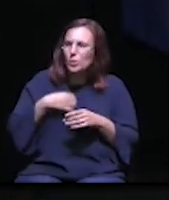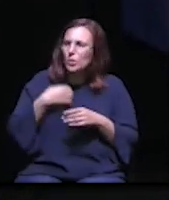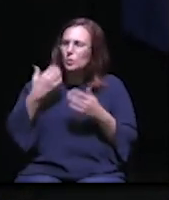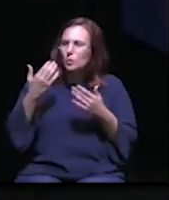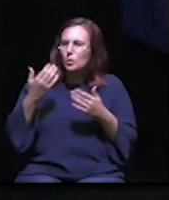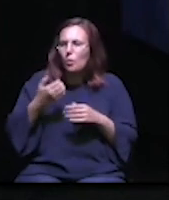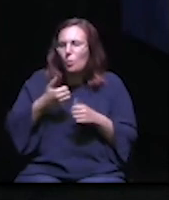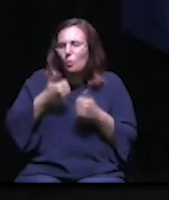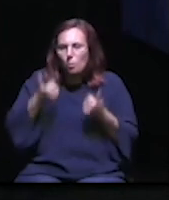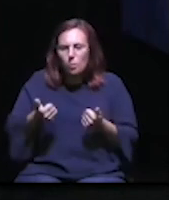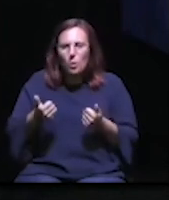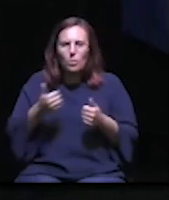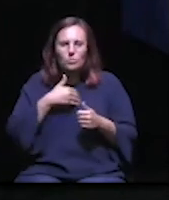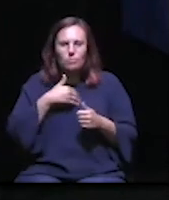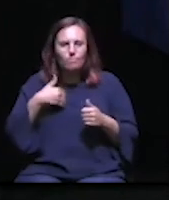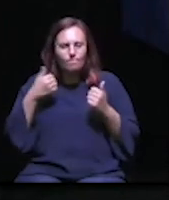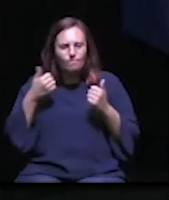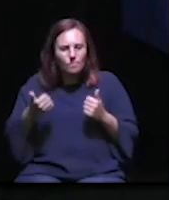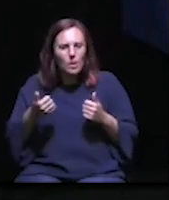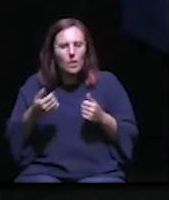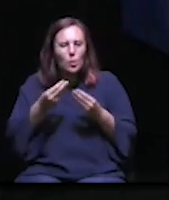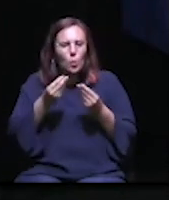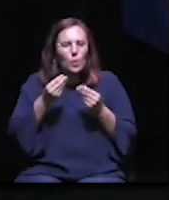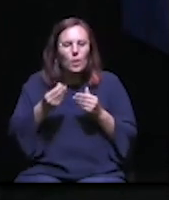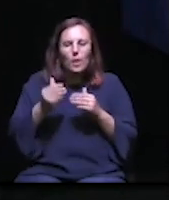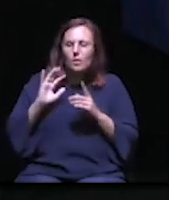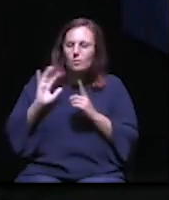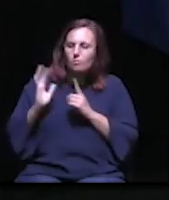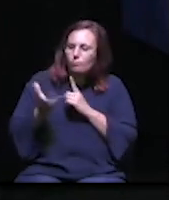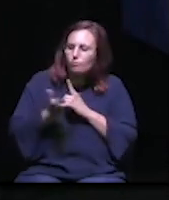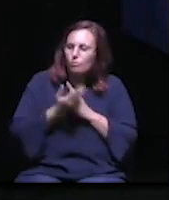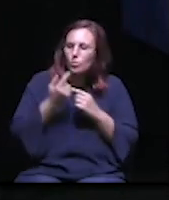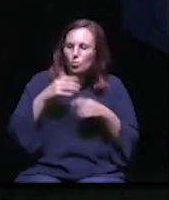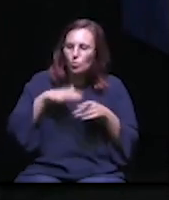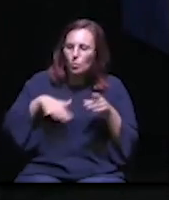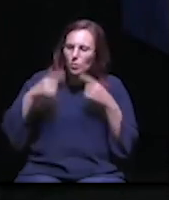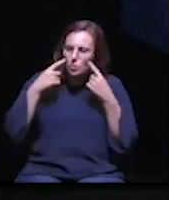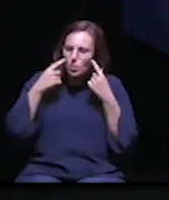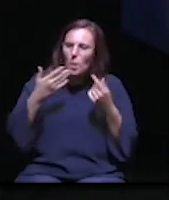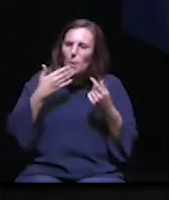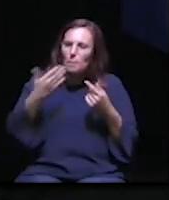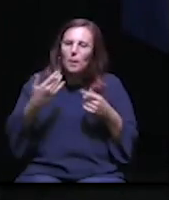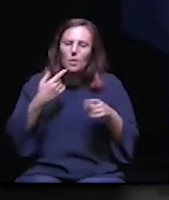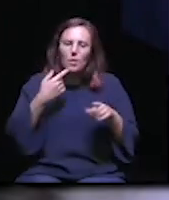e o foco seja na segurança e na qualidade do espaço público. Apelamos por isso ao Executivo que use os dois meses que temos